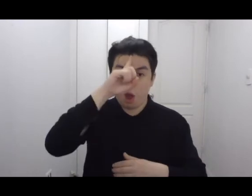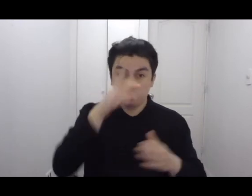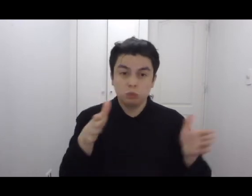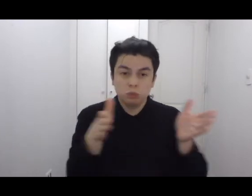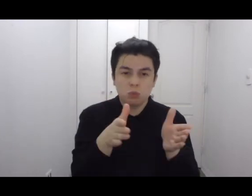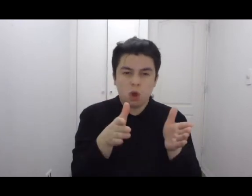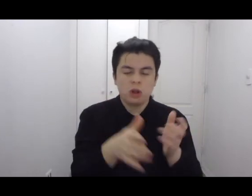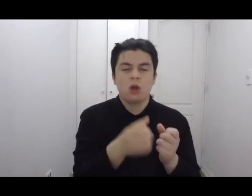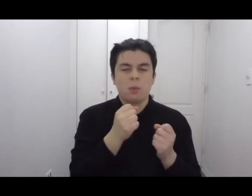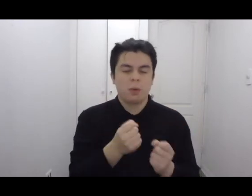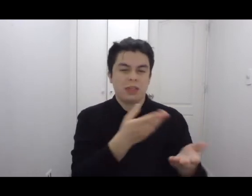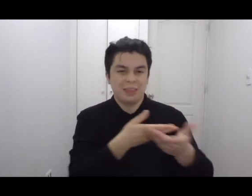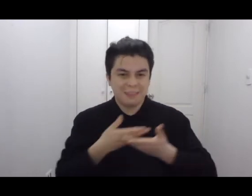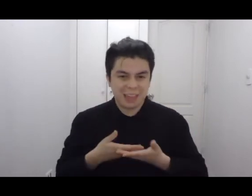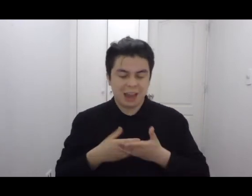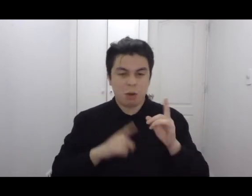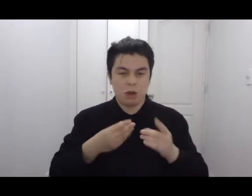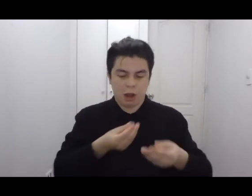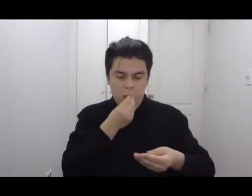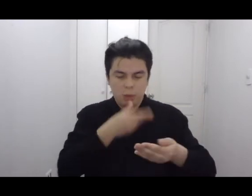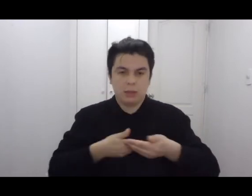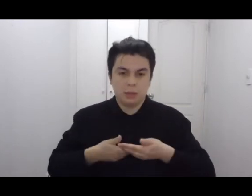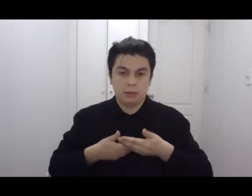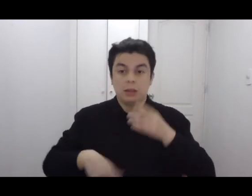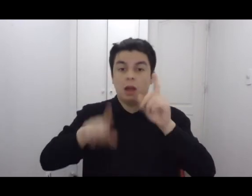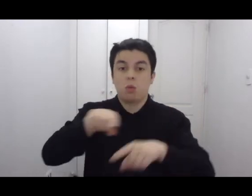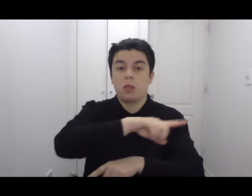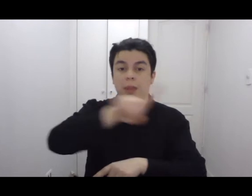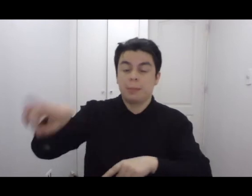y te dan ciertos alimentos -en ciertas partes bueno ahí tienen que informarse cada uno,